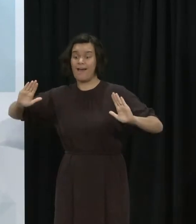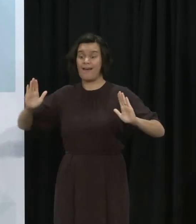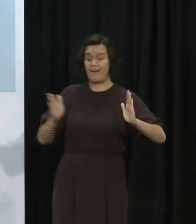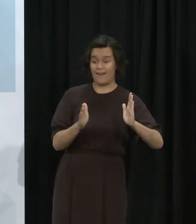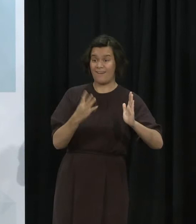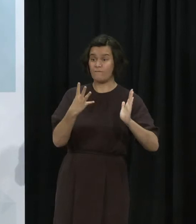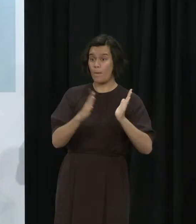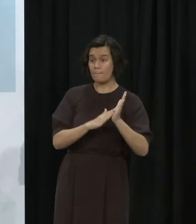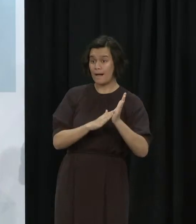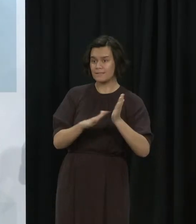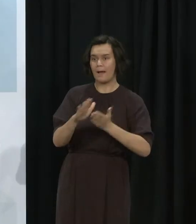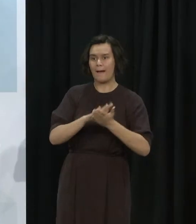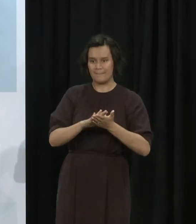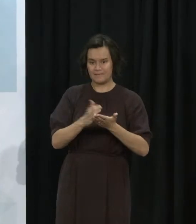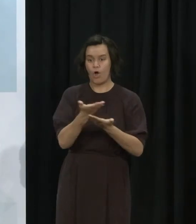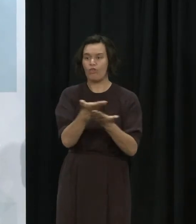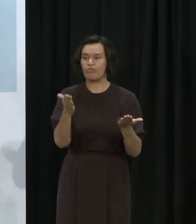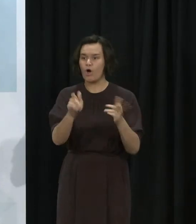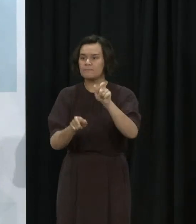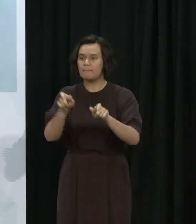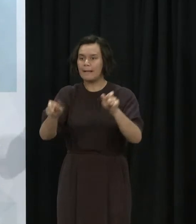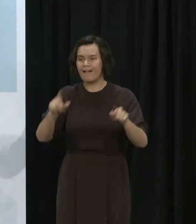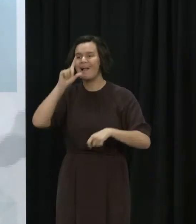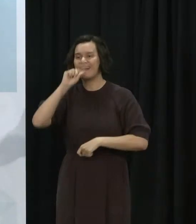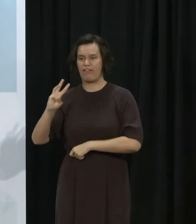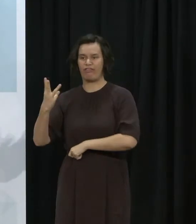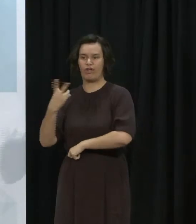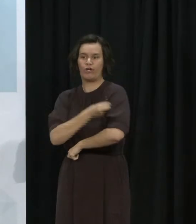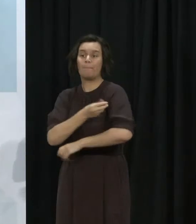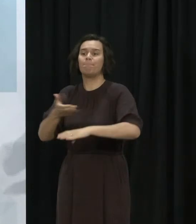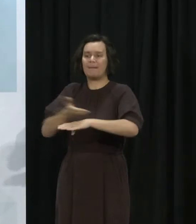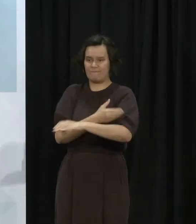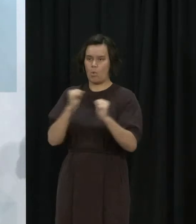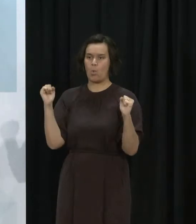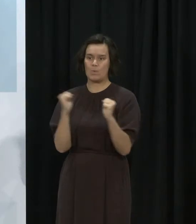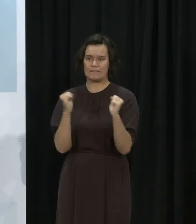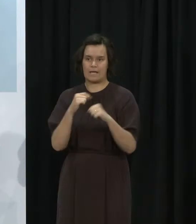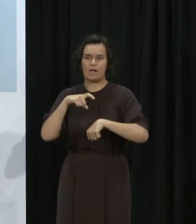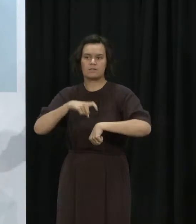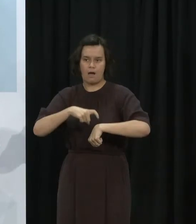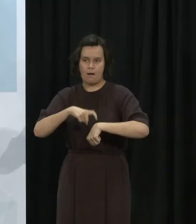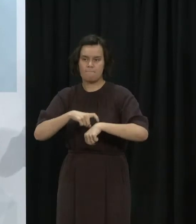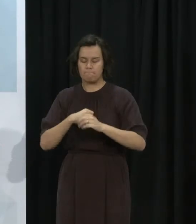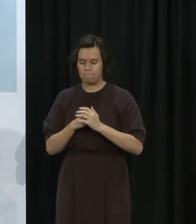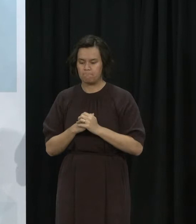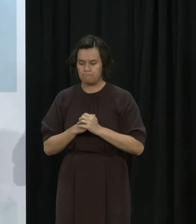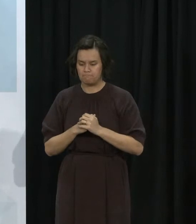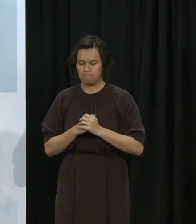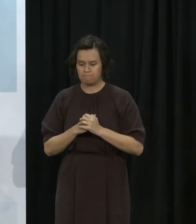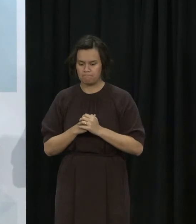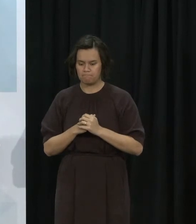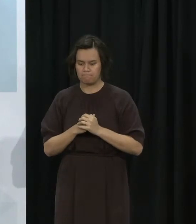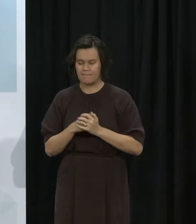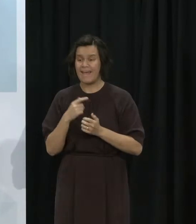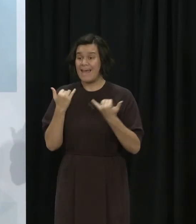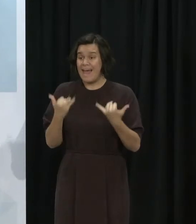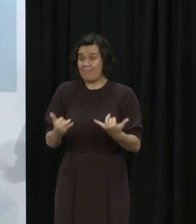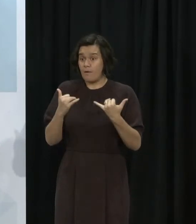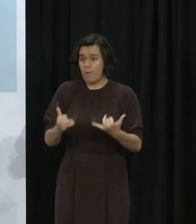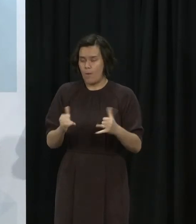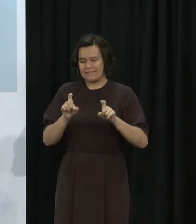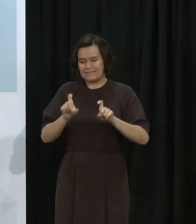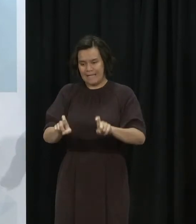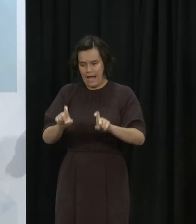i roto i to tatou hapori, otira